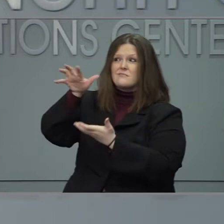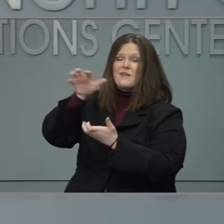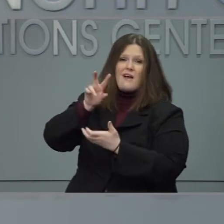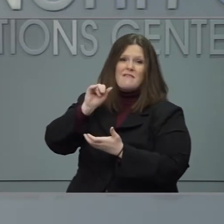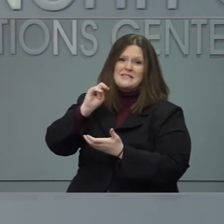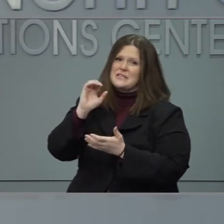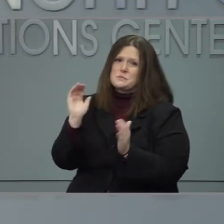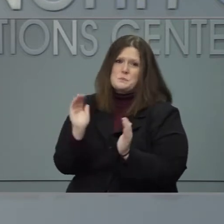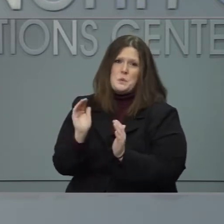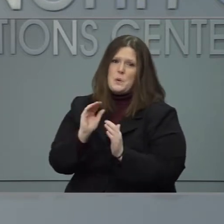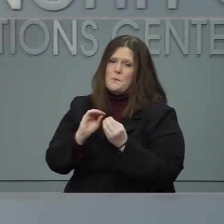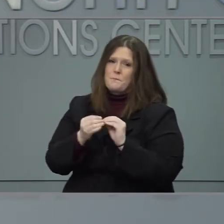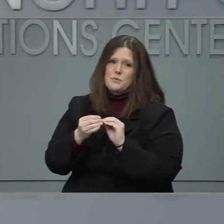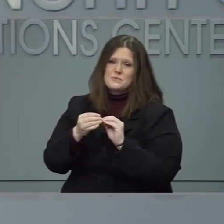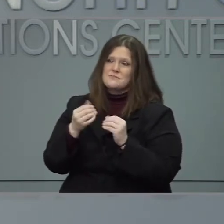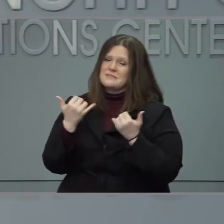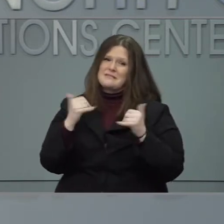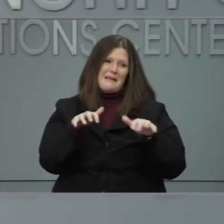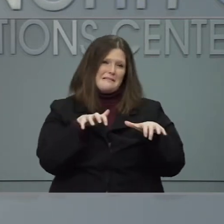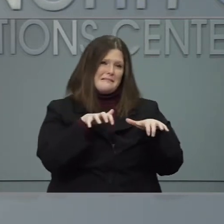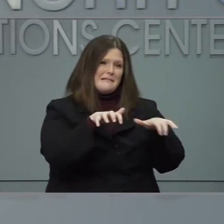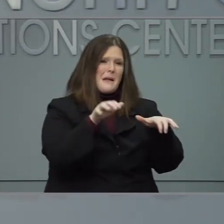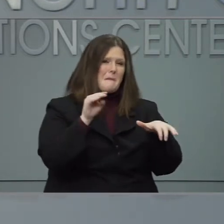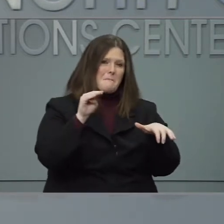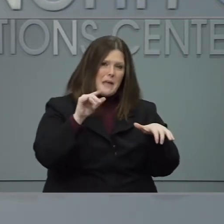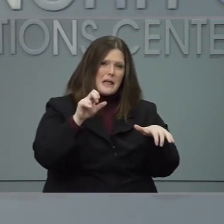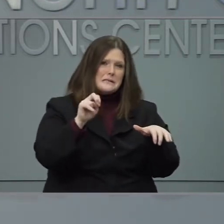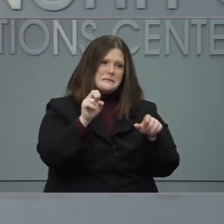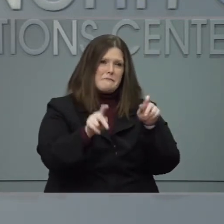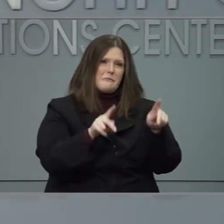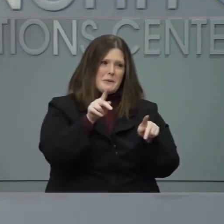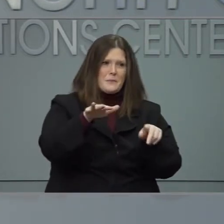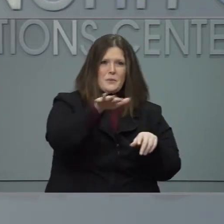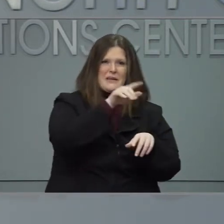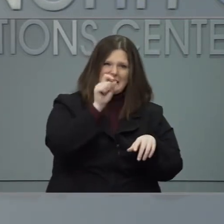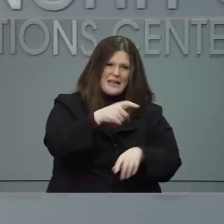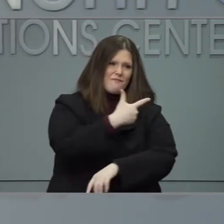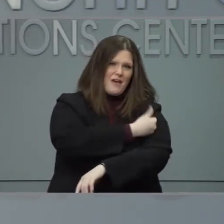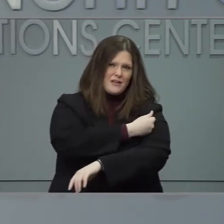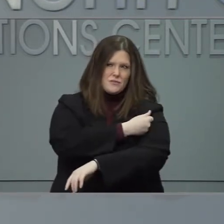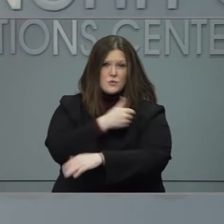limitadas millones de hit que tienen que recibir la vacuna y hay nuevas variantes del virus.